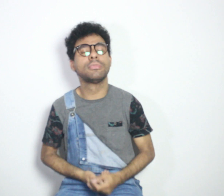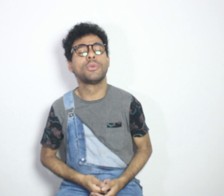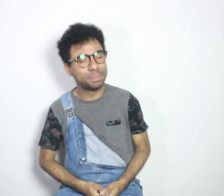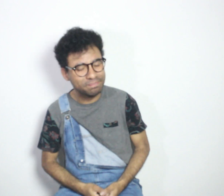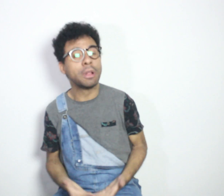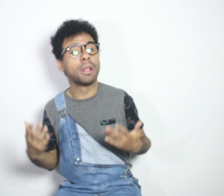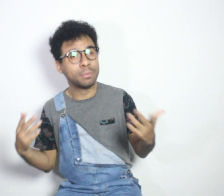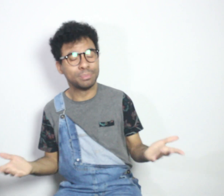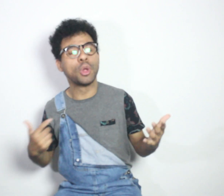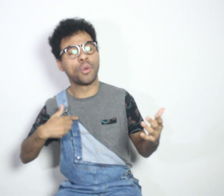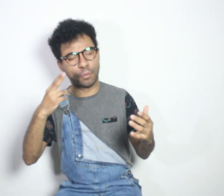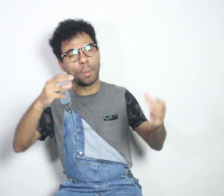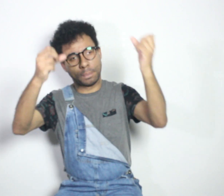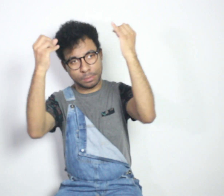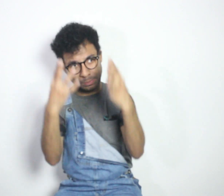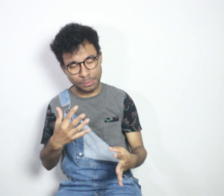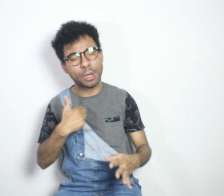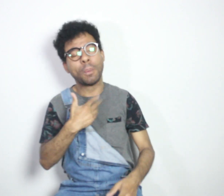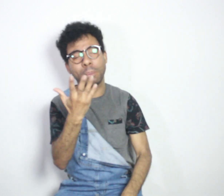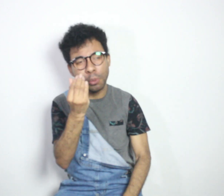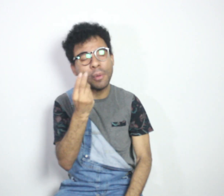Eu vou explicar para você